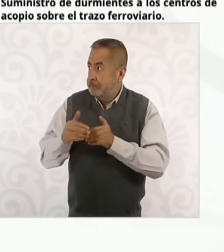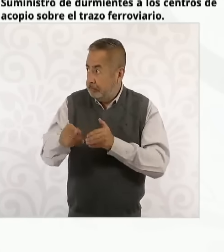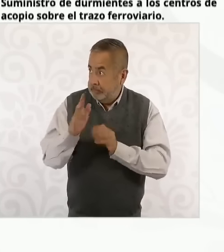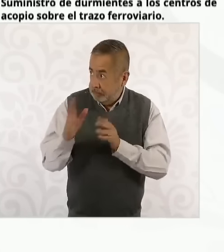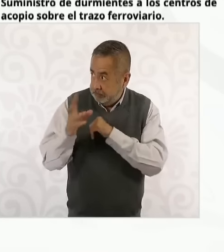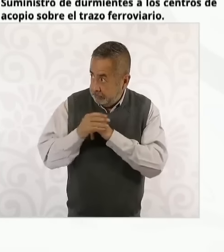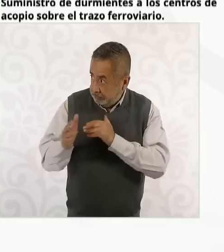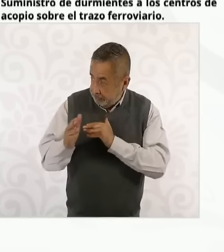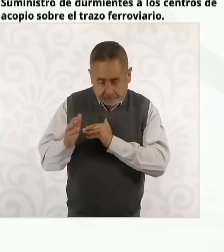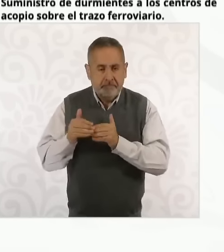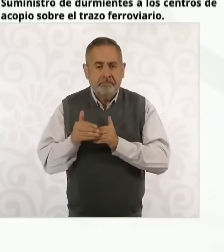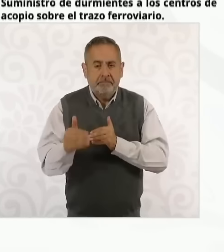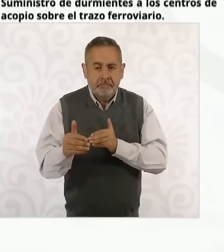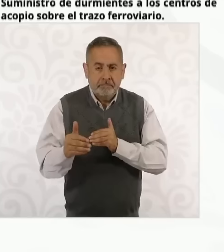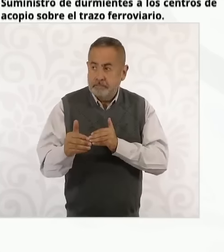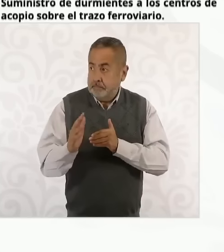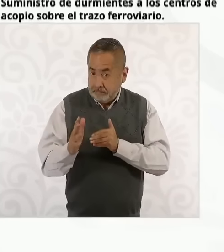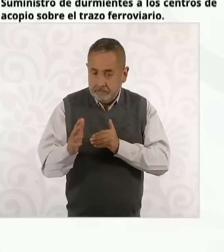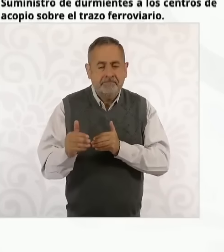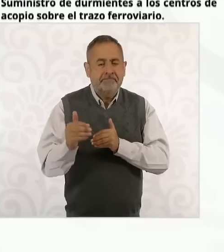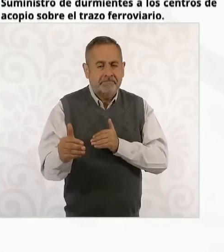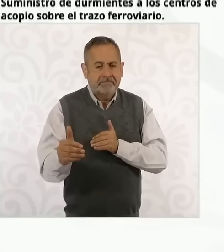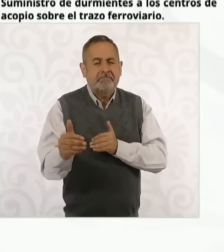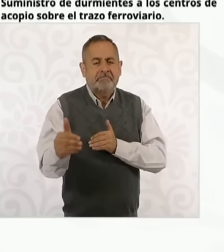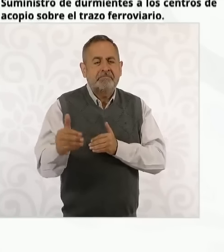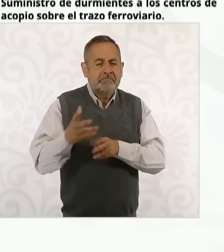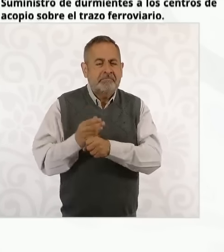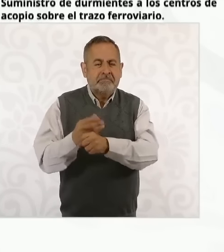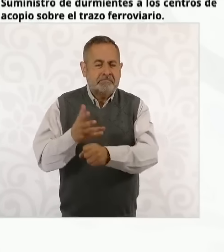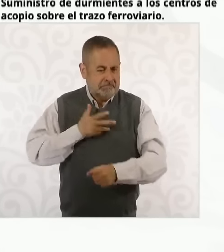dan más tramo. Entramos con más maquinaria porque ingeniería ya tenemos y presupuesto también. ¿Qué